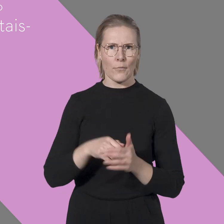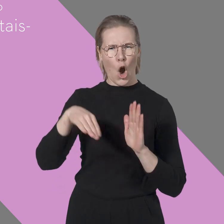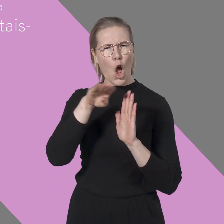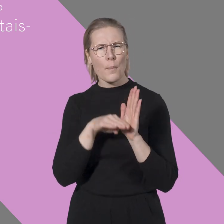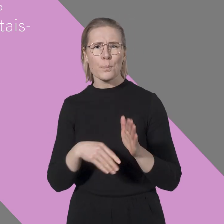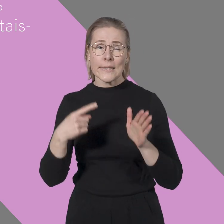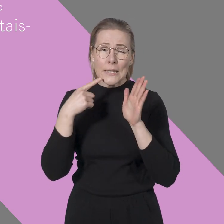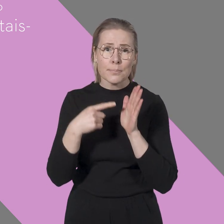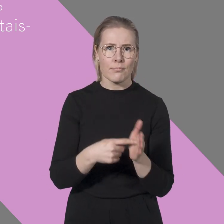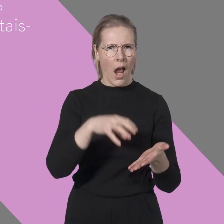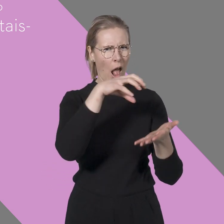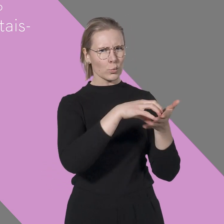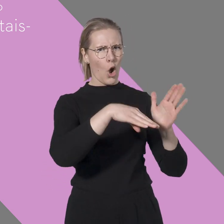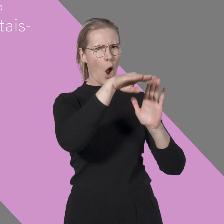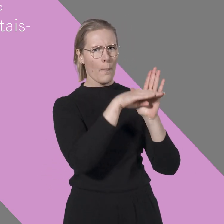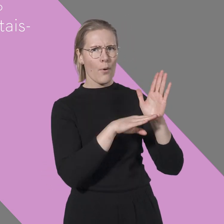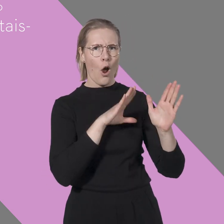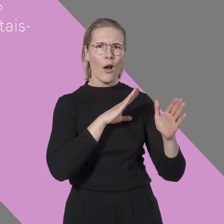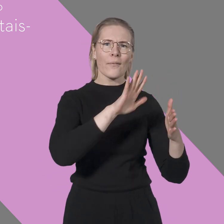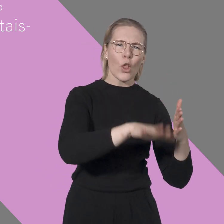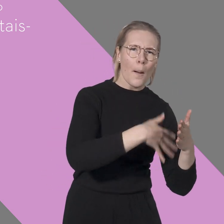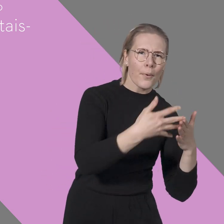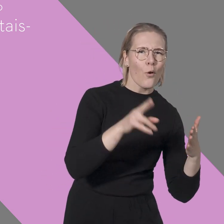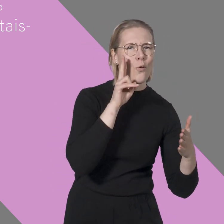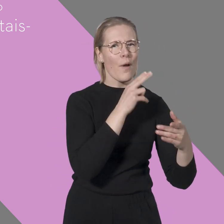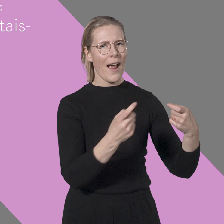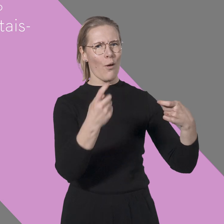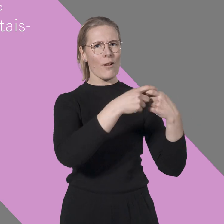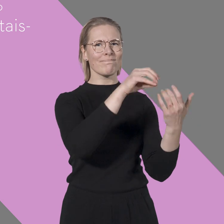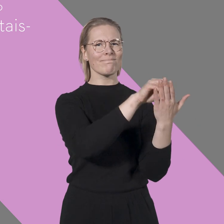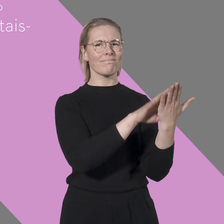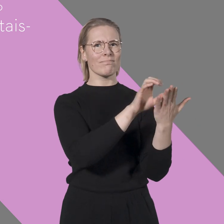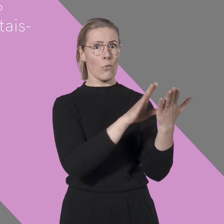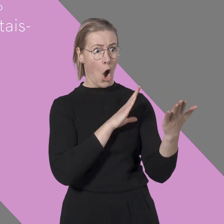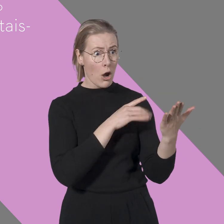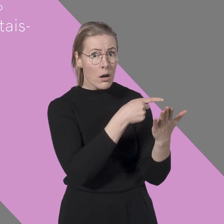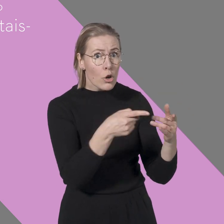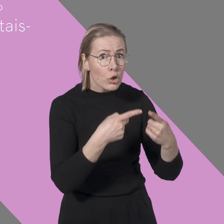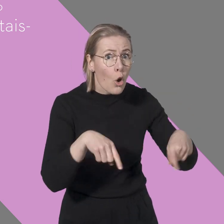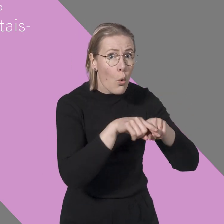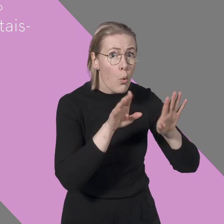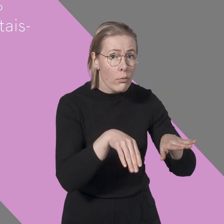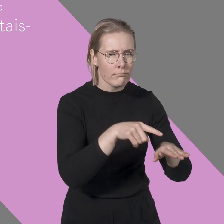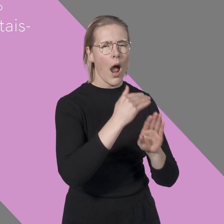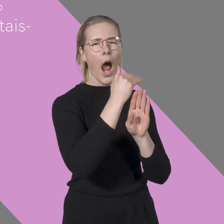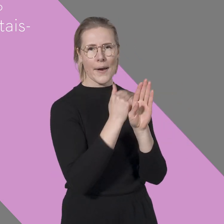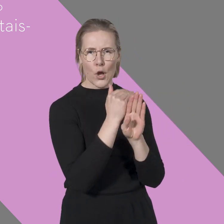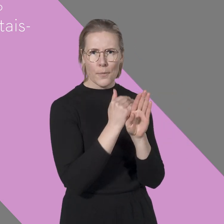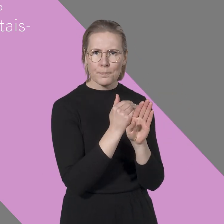Luvassa on muun muassa hallitusohjelman viittomakieleen - ja kuuroihin liittyvien kirjausten toteutumisen arviointi -